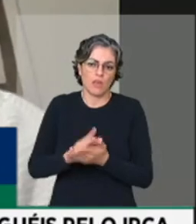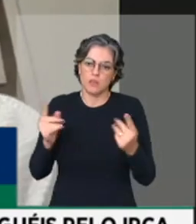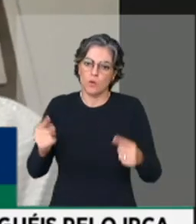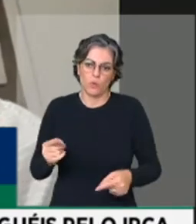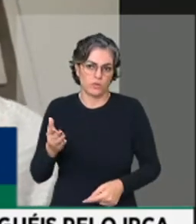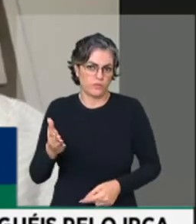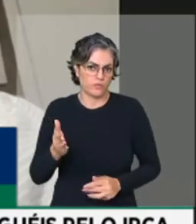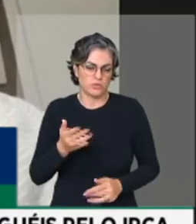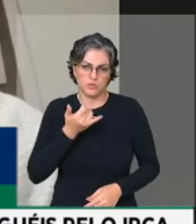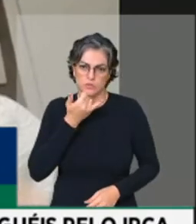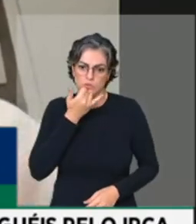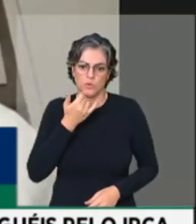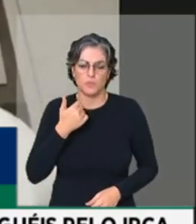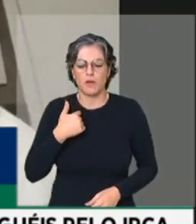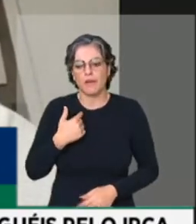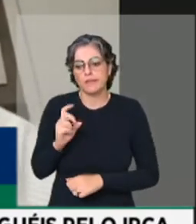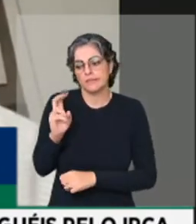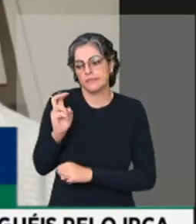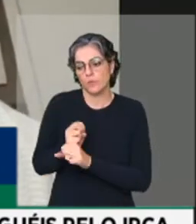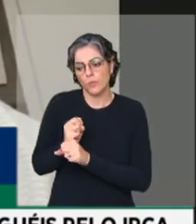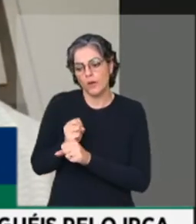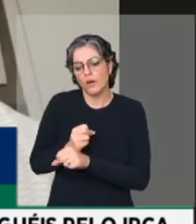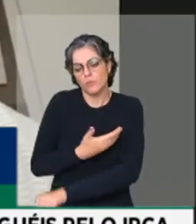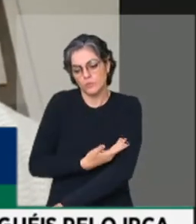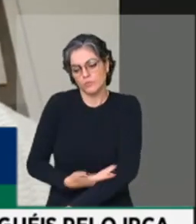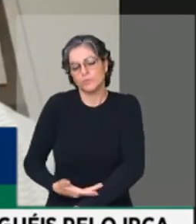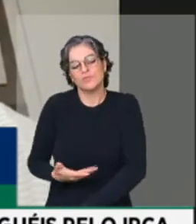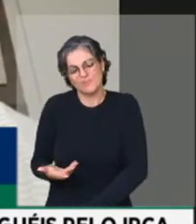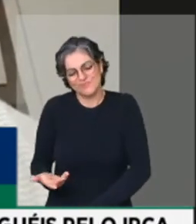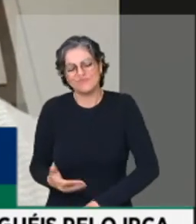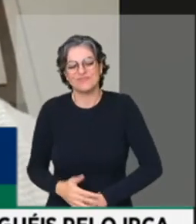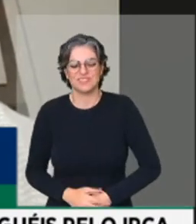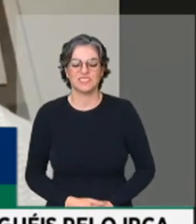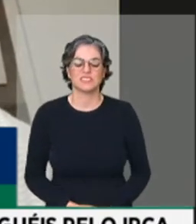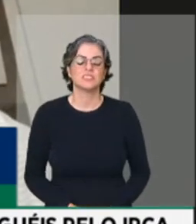EM VOTAÇÃO. -- [DEPUTADO]: MAS, PRESIDENTE, É UMA SOLICITAÇÃO, NÓS